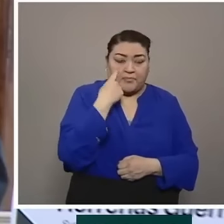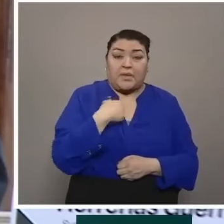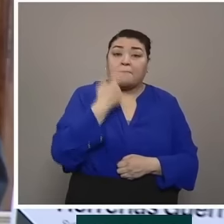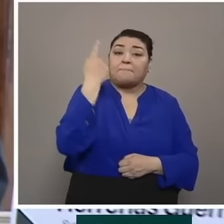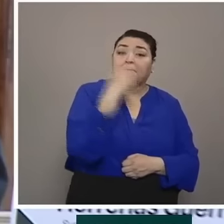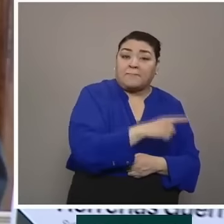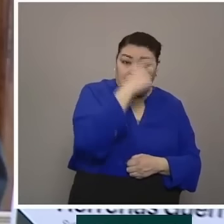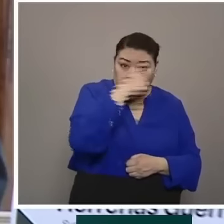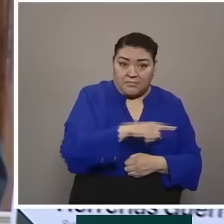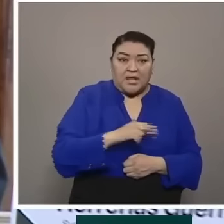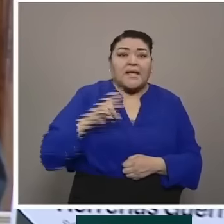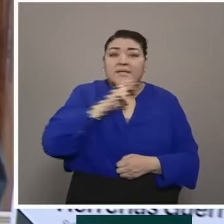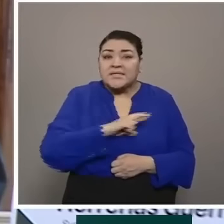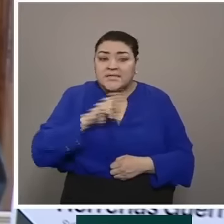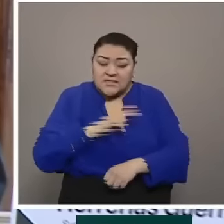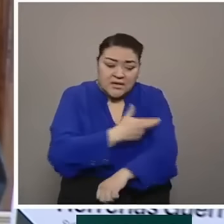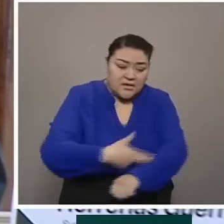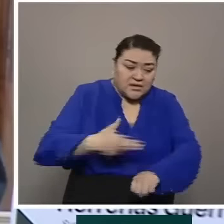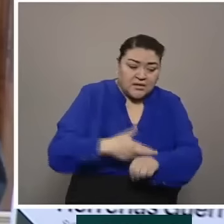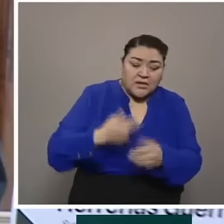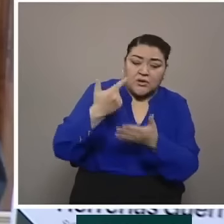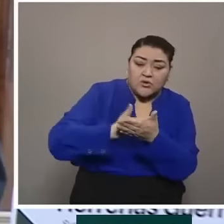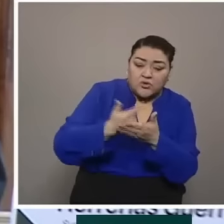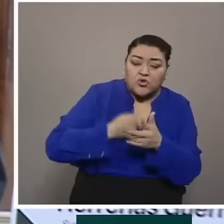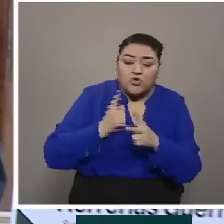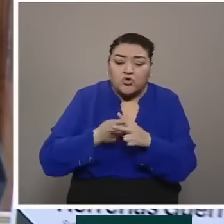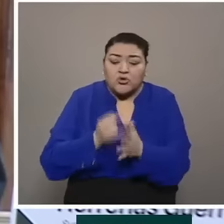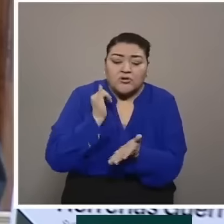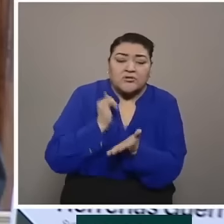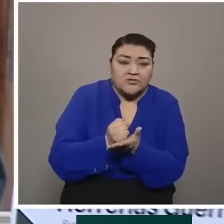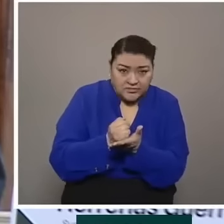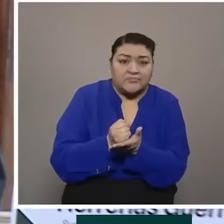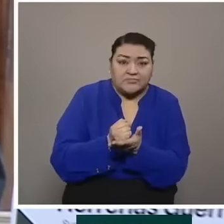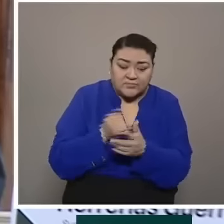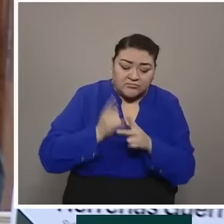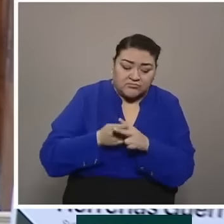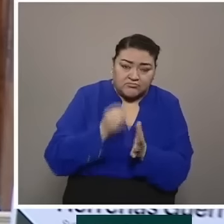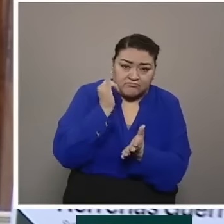los sistemas de fiscalización y rendición de cuentas para el ejercicio de estos recursos